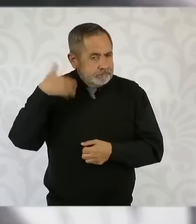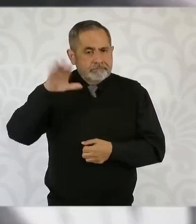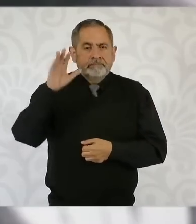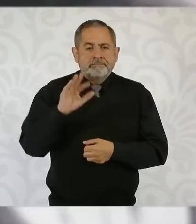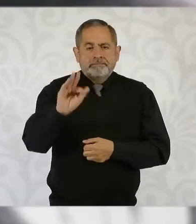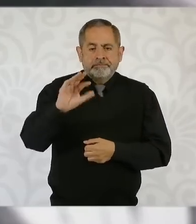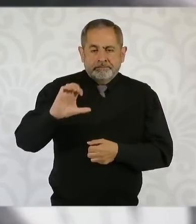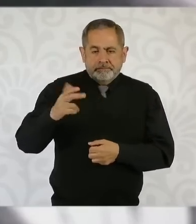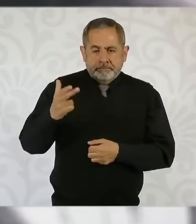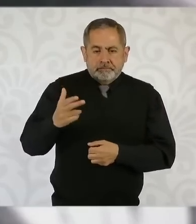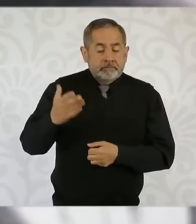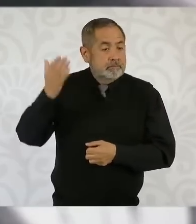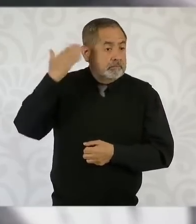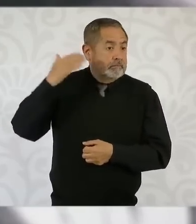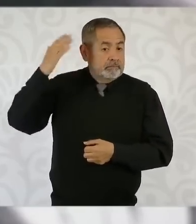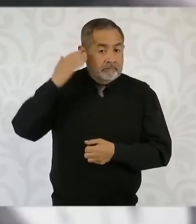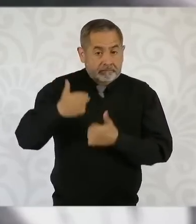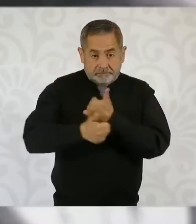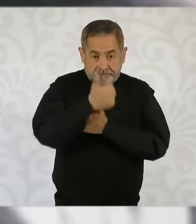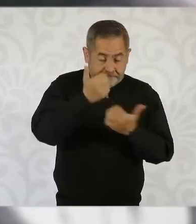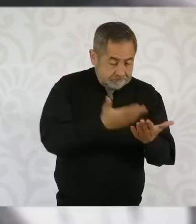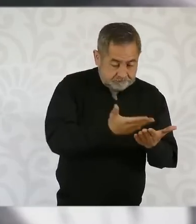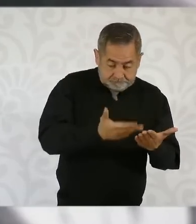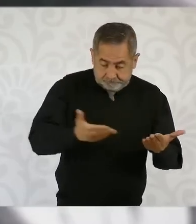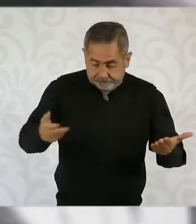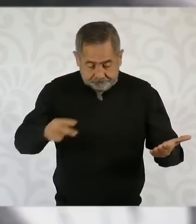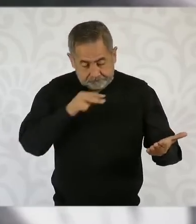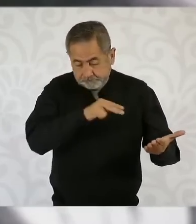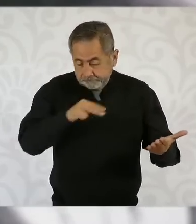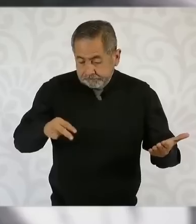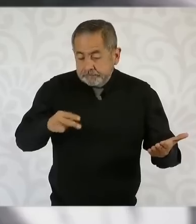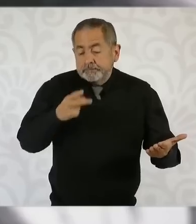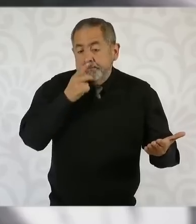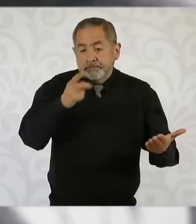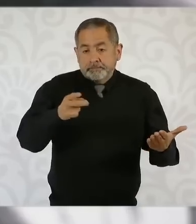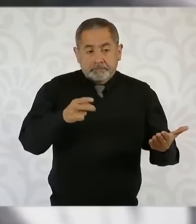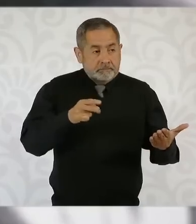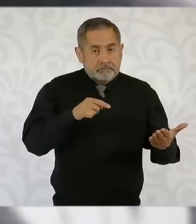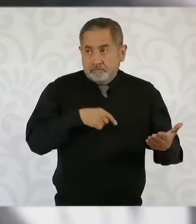licitaciones en México establecían que para que pudieras venderle al gobierno tenías que